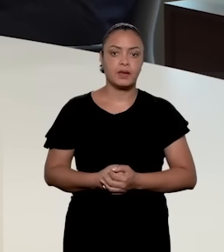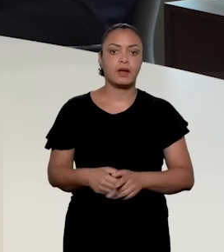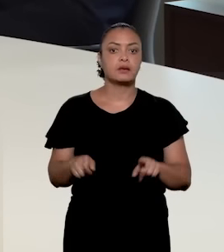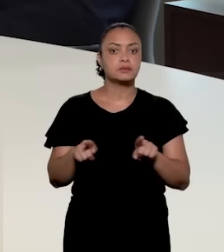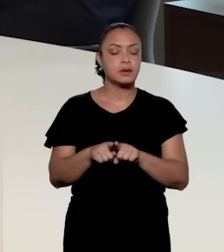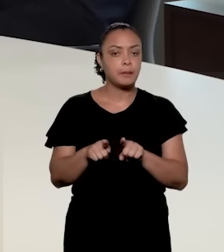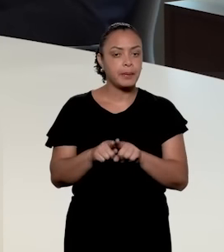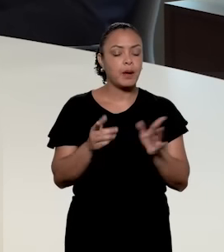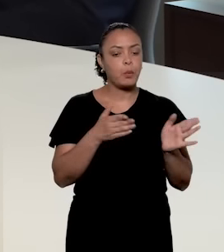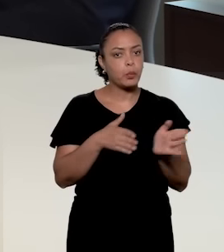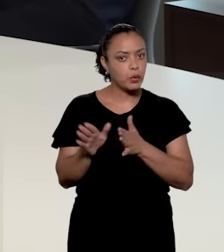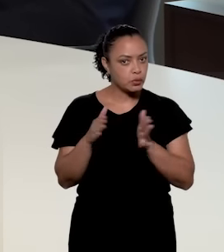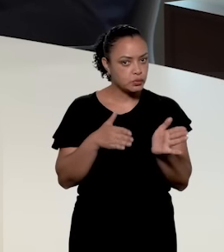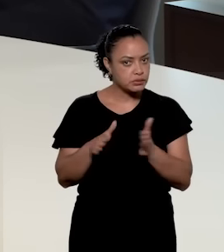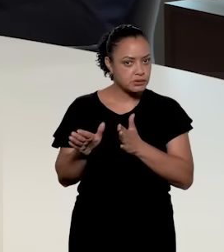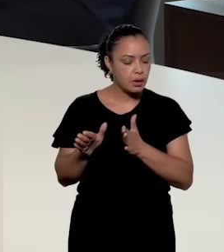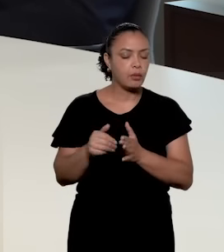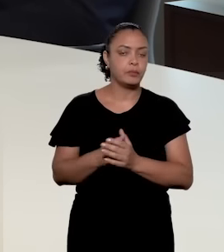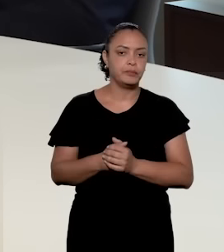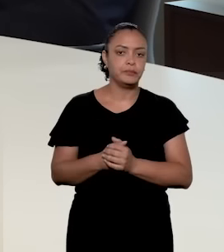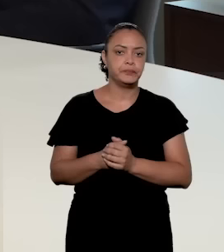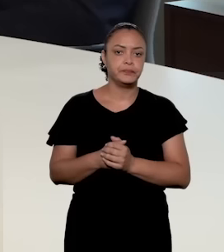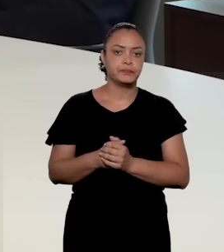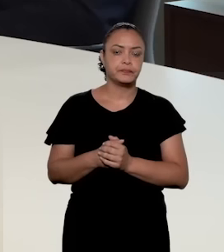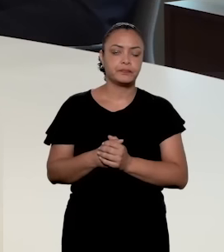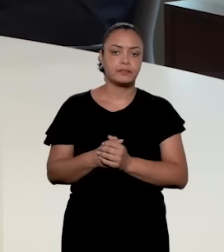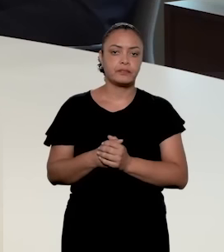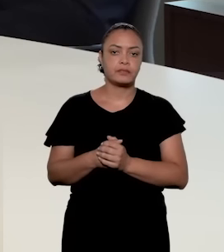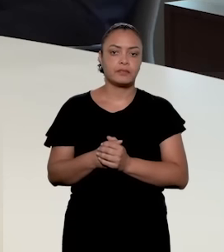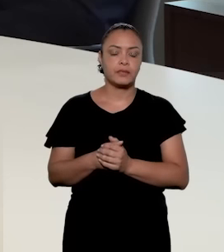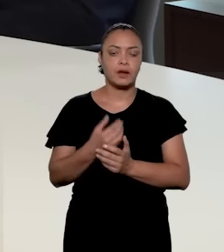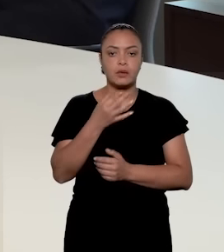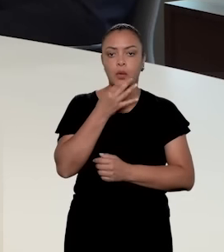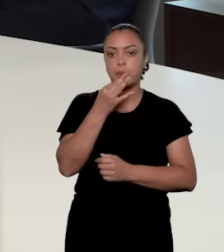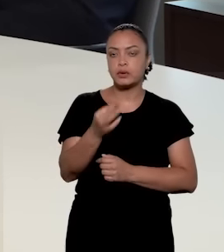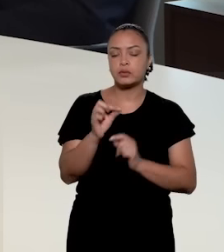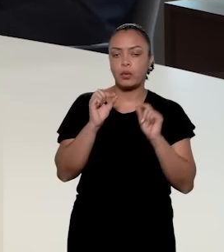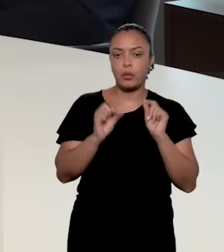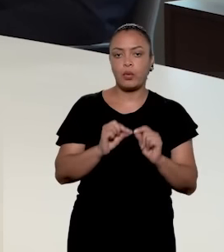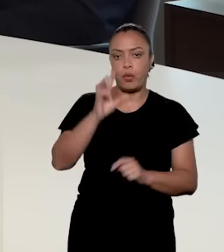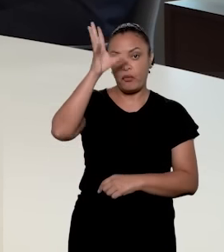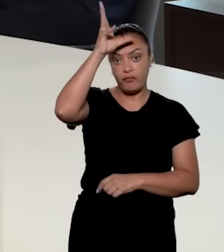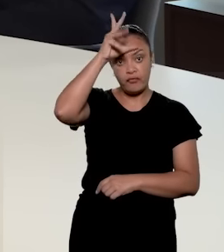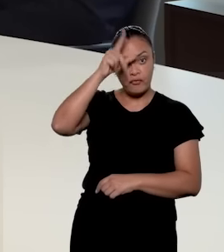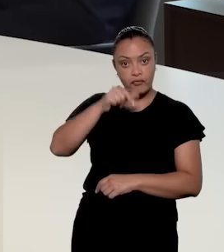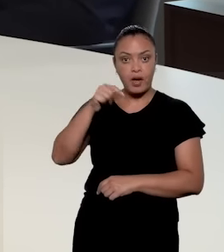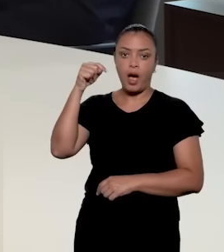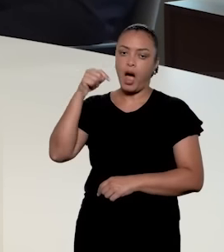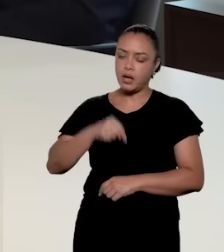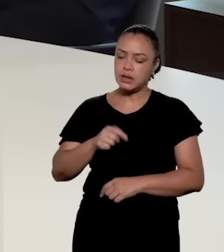em termos de produção, a gente comentou aqui que a produção de frango, somos grandes exportadores,